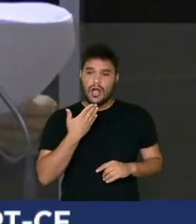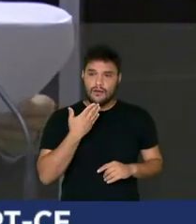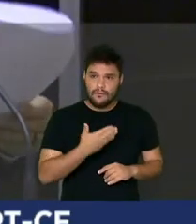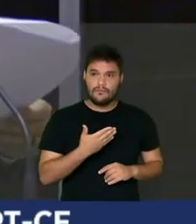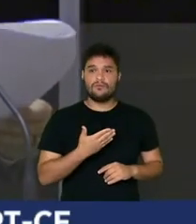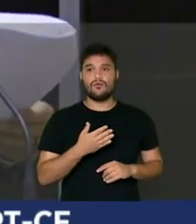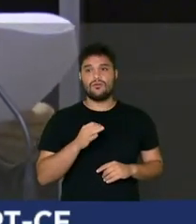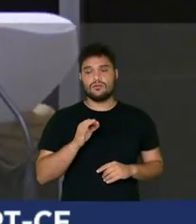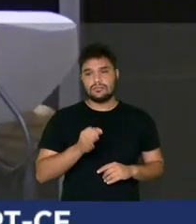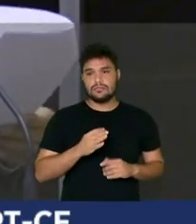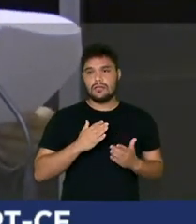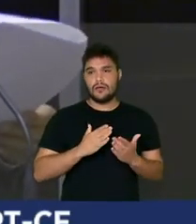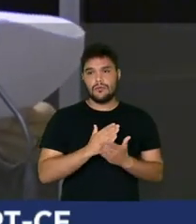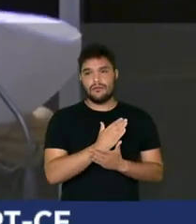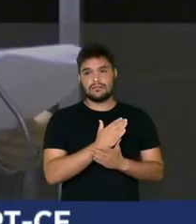SOMOS PELA APROVAÇÃO NO MÉRITO DO PROJETO DE LEI